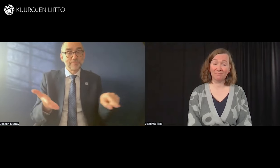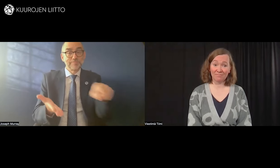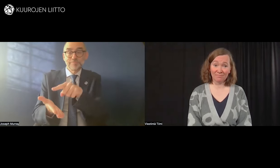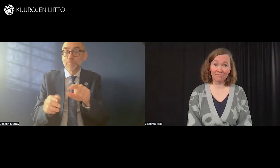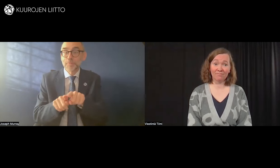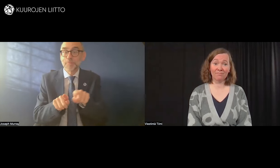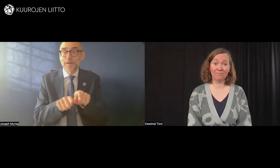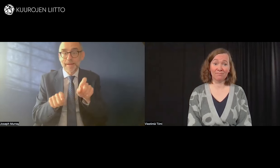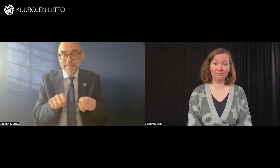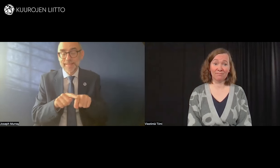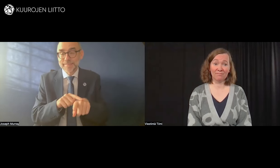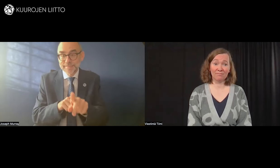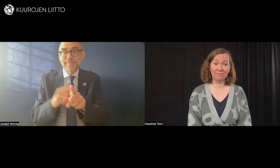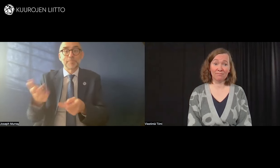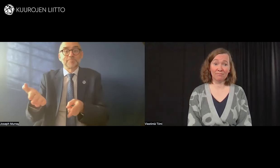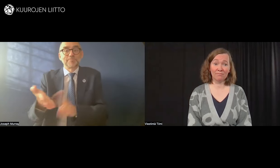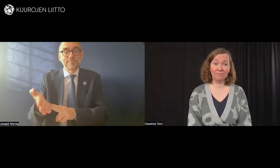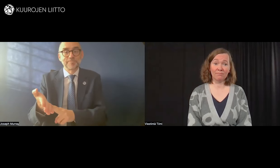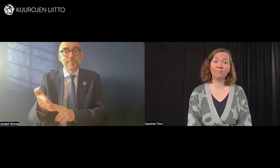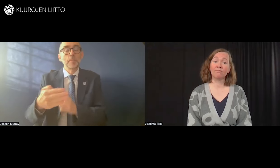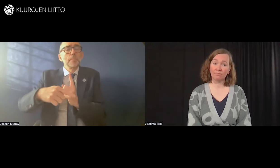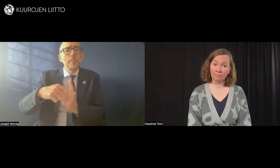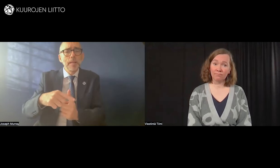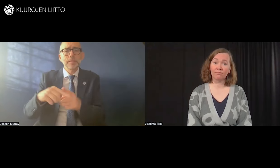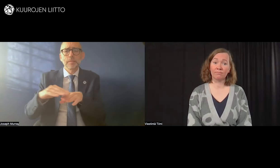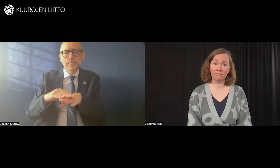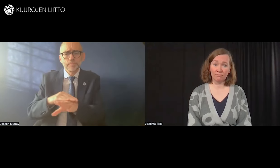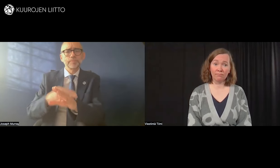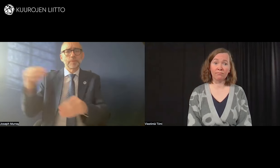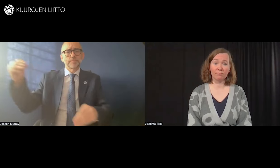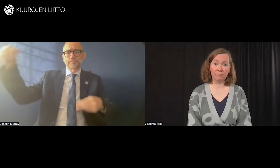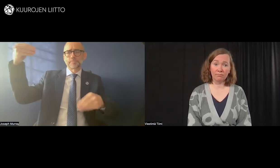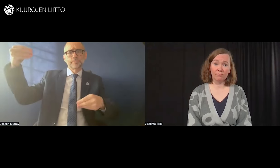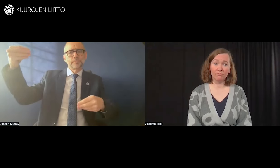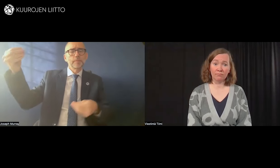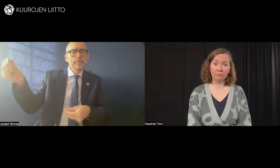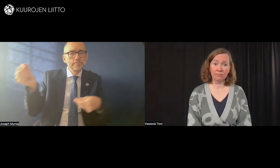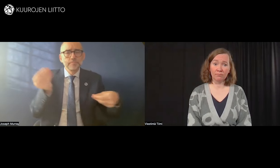Käykää allekirjoittamassa, ja tulostakaa julistus samalla.